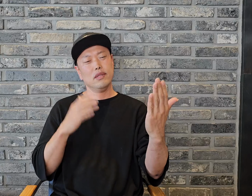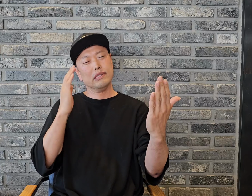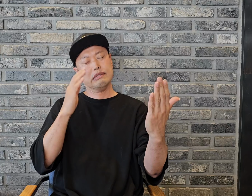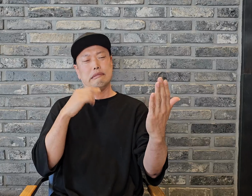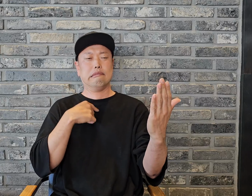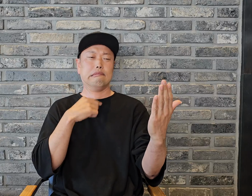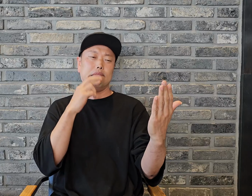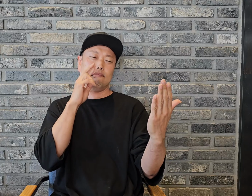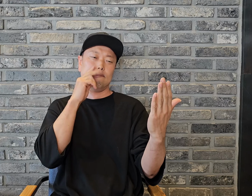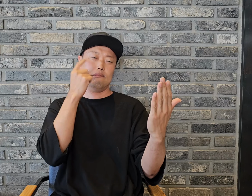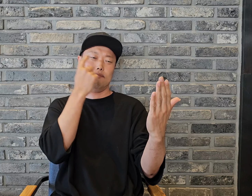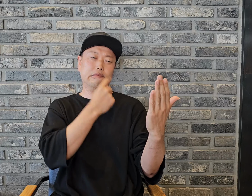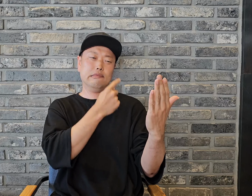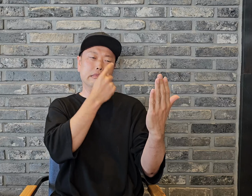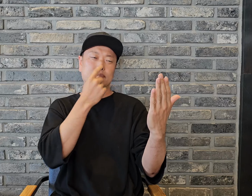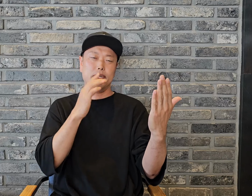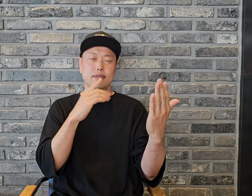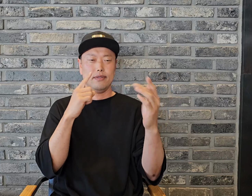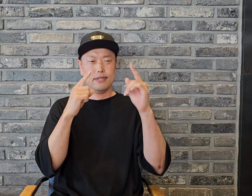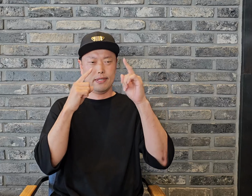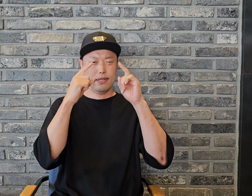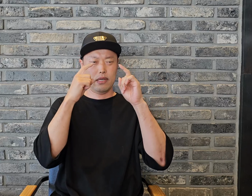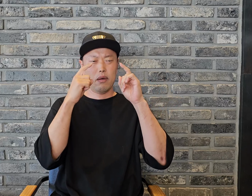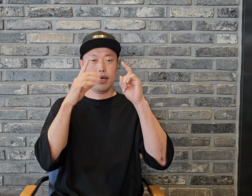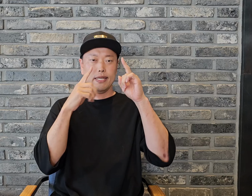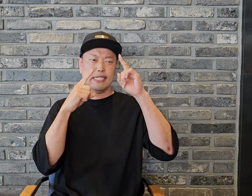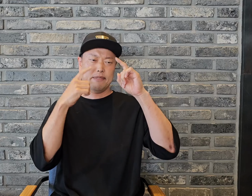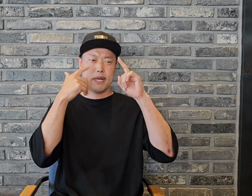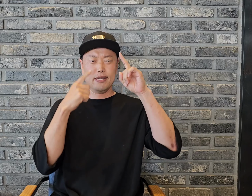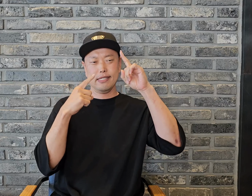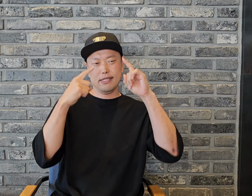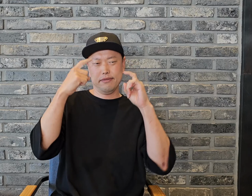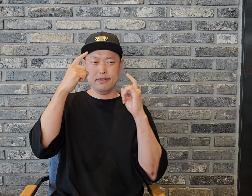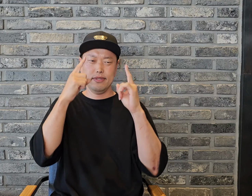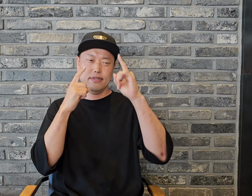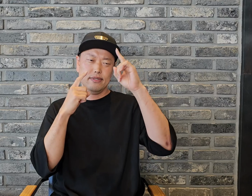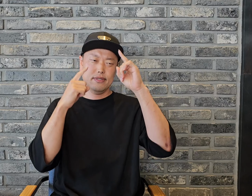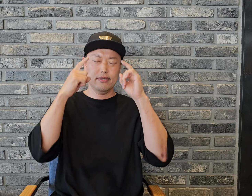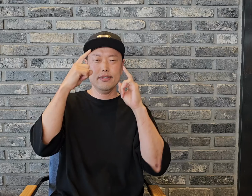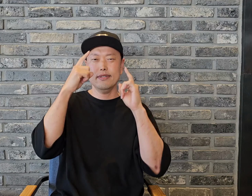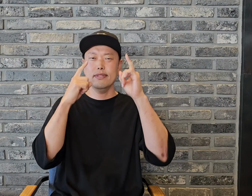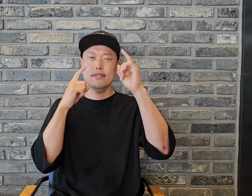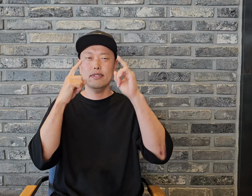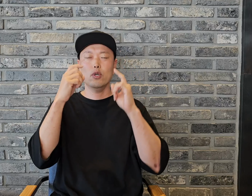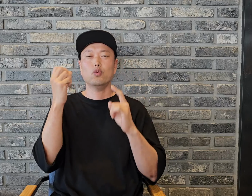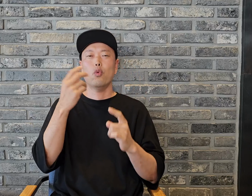間違いがないか確認するというプロセスを経てから話します。 こうやって表情を作るんですけど、